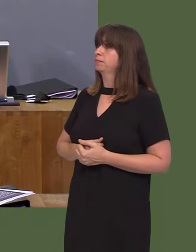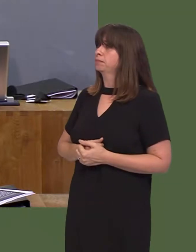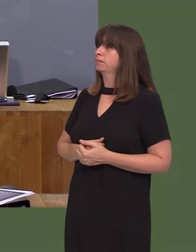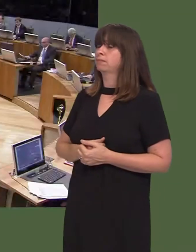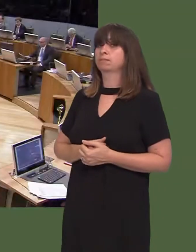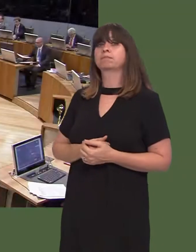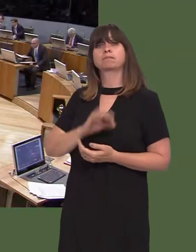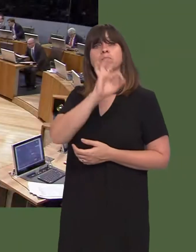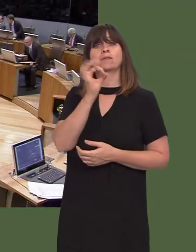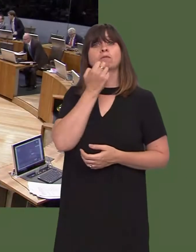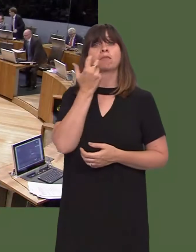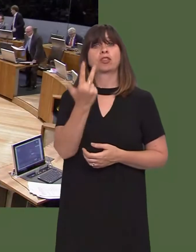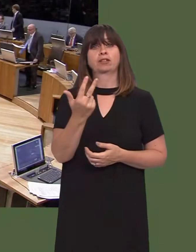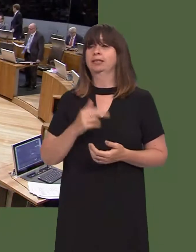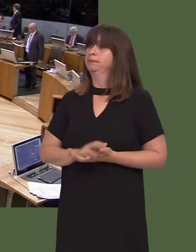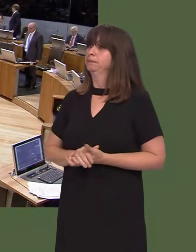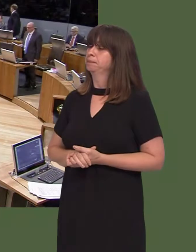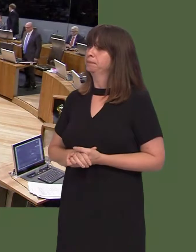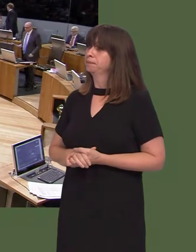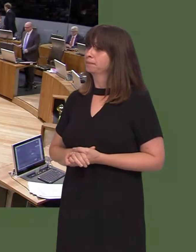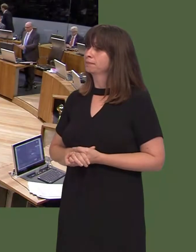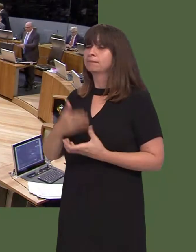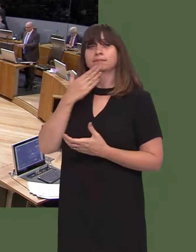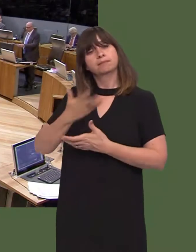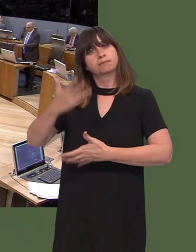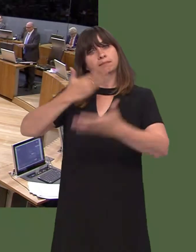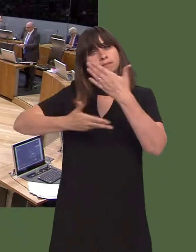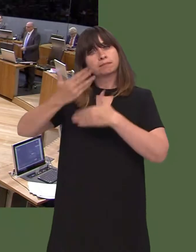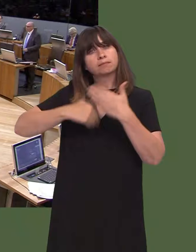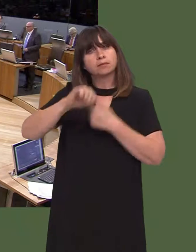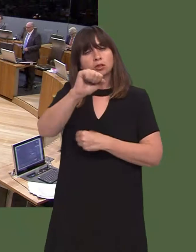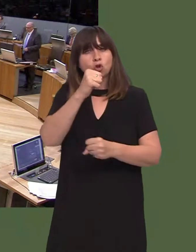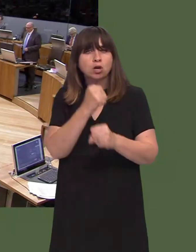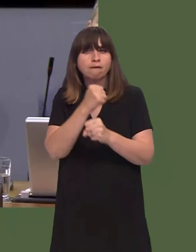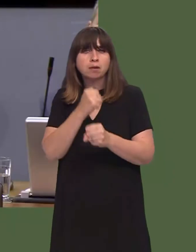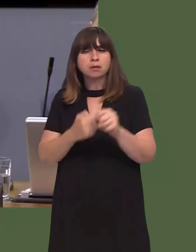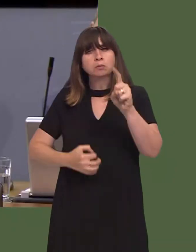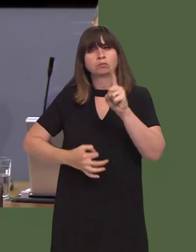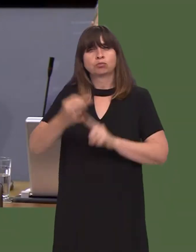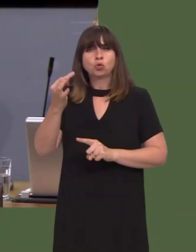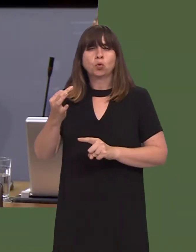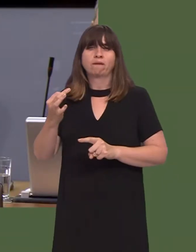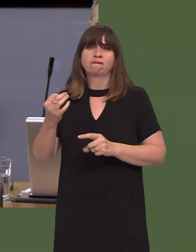Paul Davies: 3. A wnaiff y Prif Weinidog ddatganiad am yr hyn y mae Llywodraeth Cymru yn ei wneud